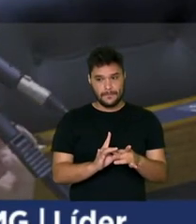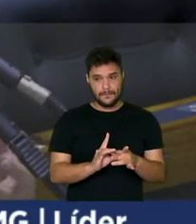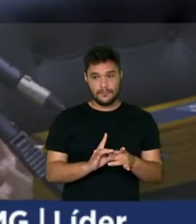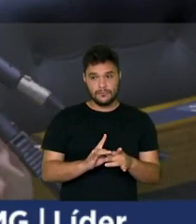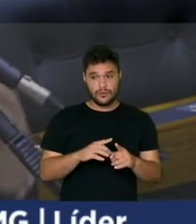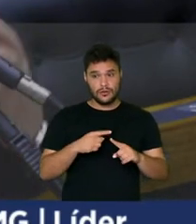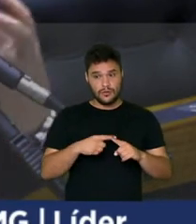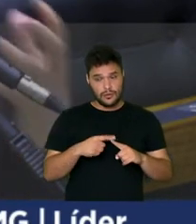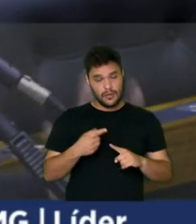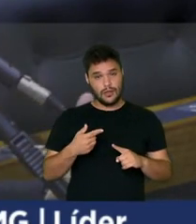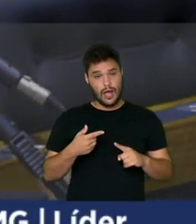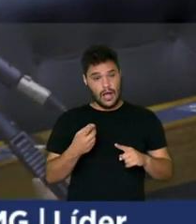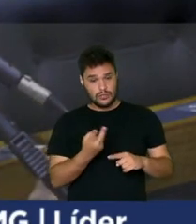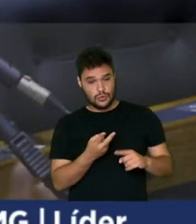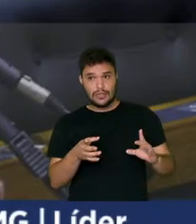FUNDAMENTAL PORQUE É UM ECOSSISTEMA, É UMA